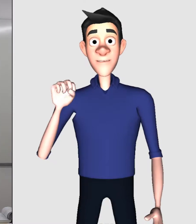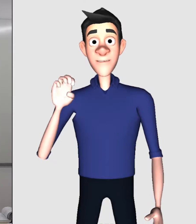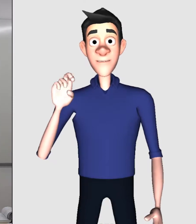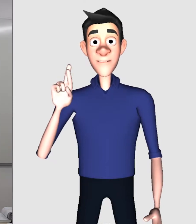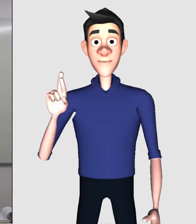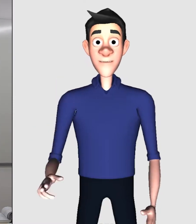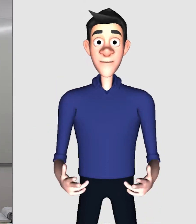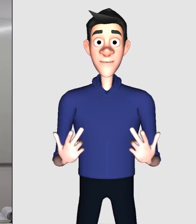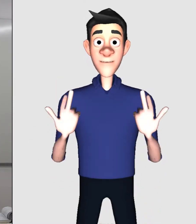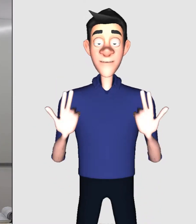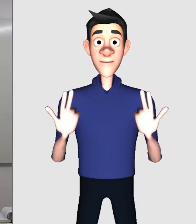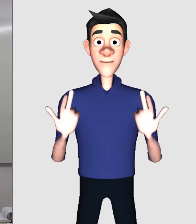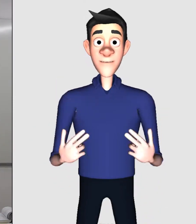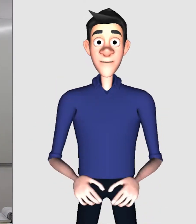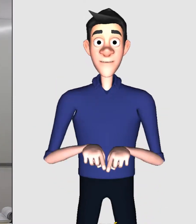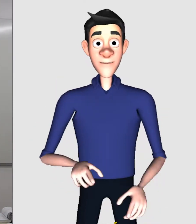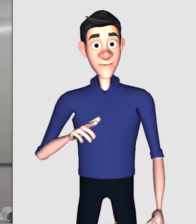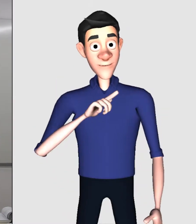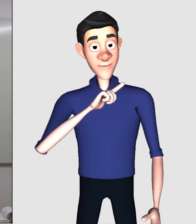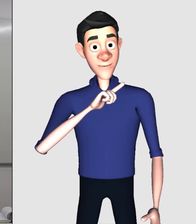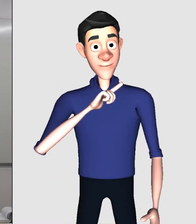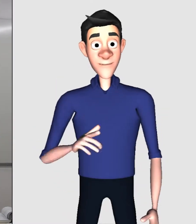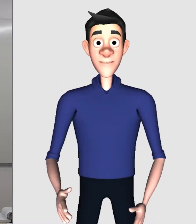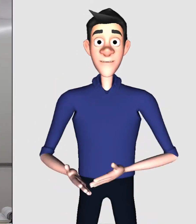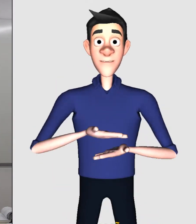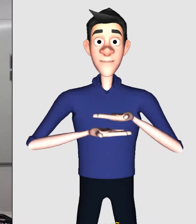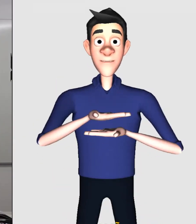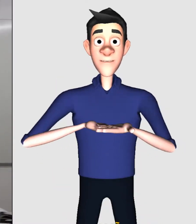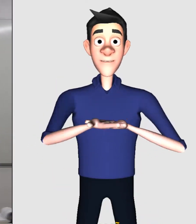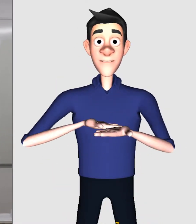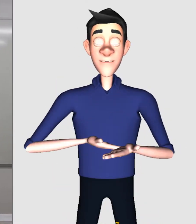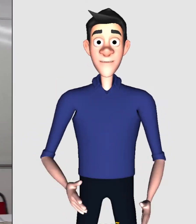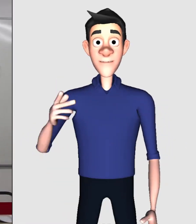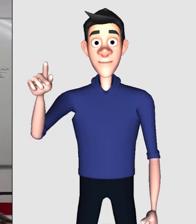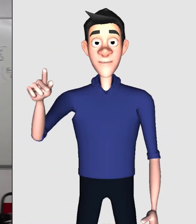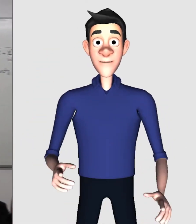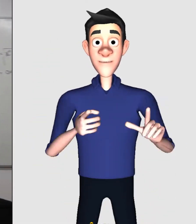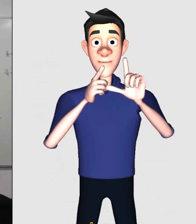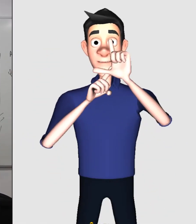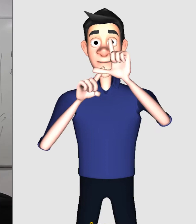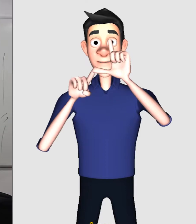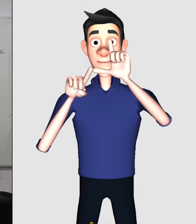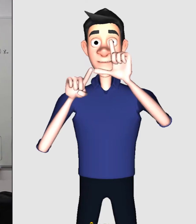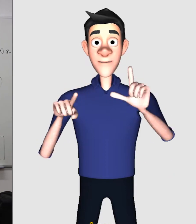Agora para escrever a equação dinâmica completa é fácil, pois já temos o Ômega